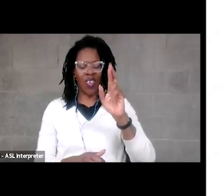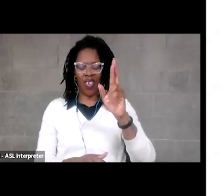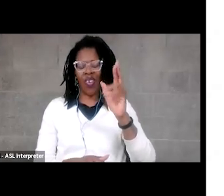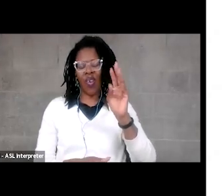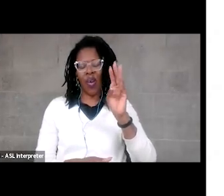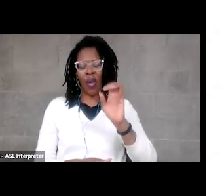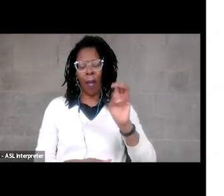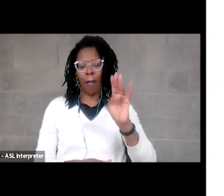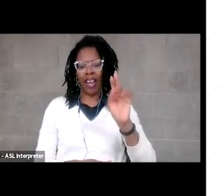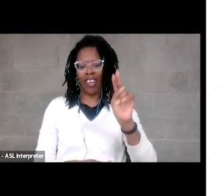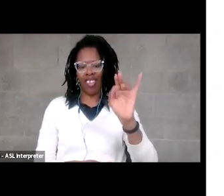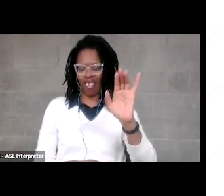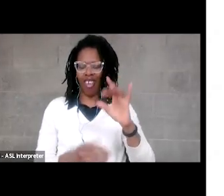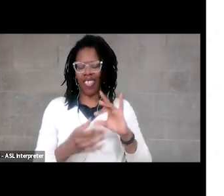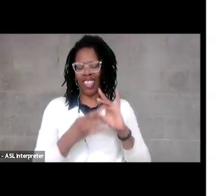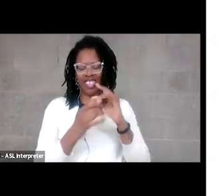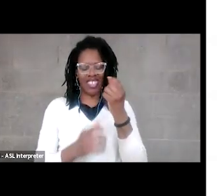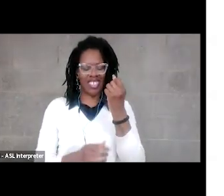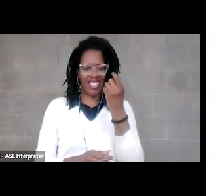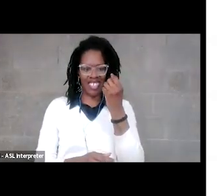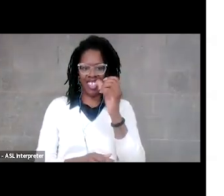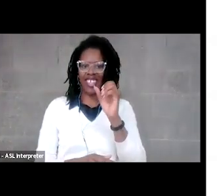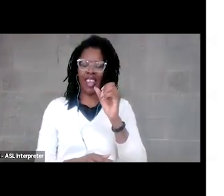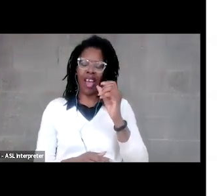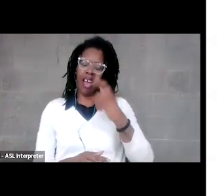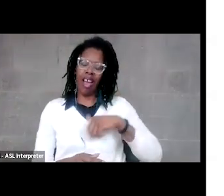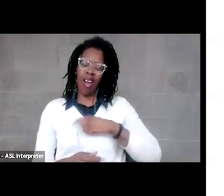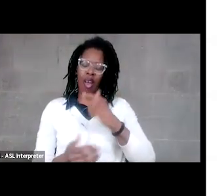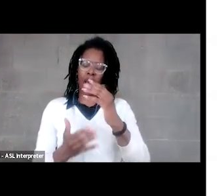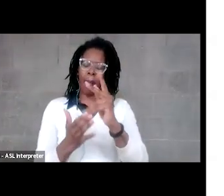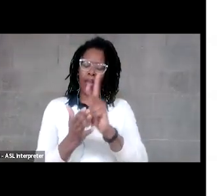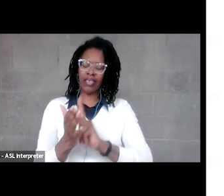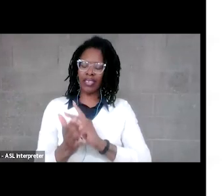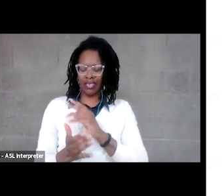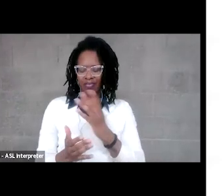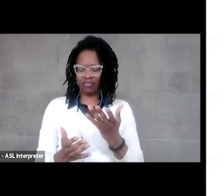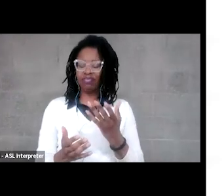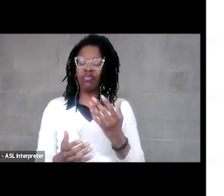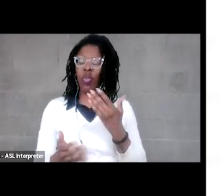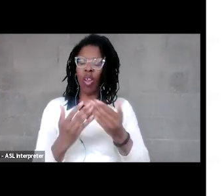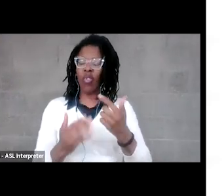y servicios de la SSA. Lo que el proveedor de SOAR necesita saber en 2025. Mi nombre es Pam Heine.